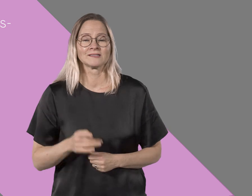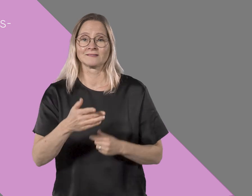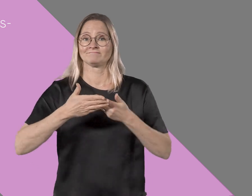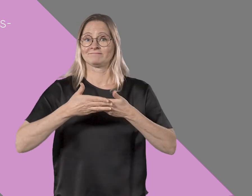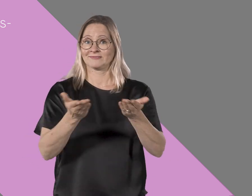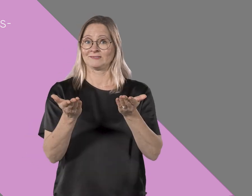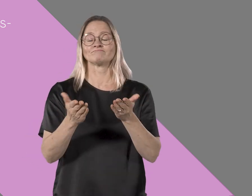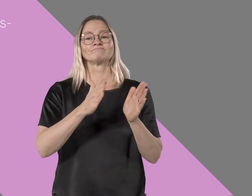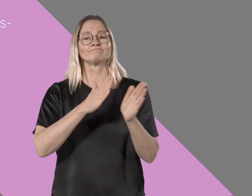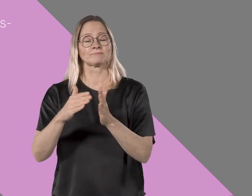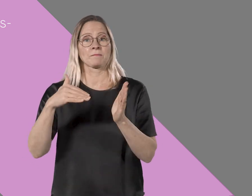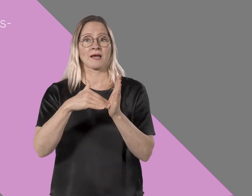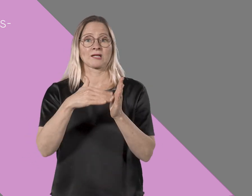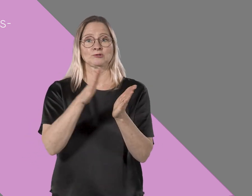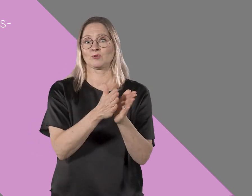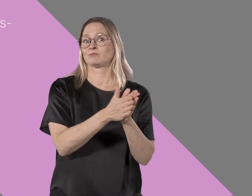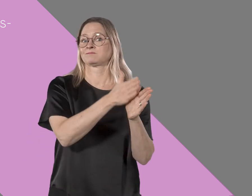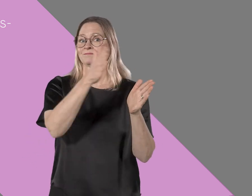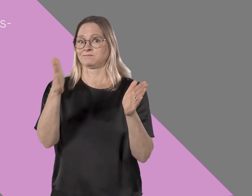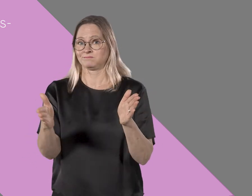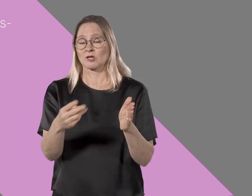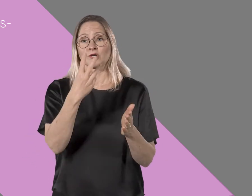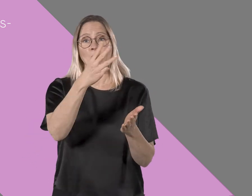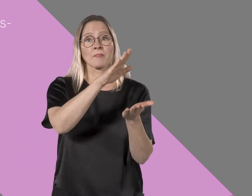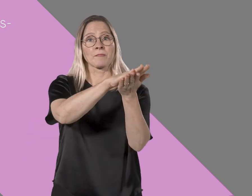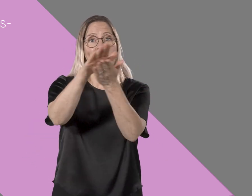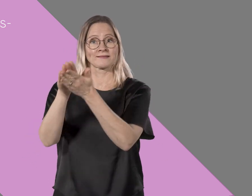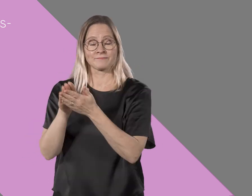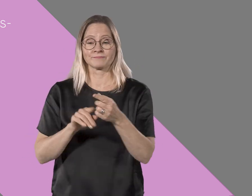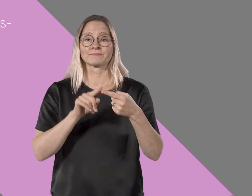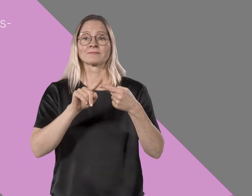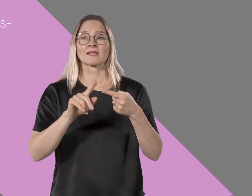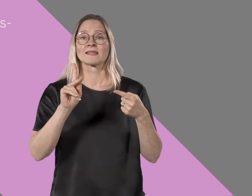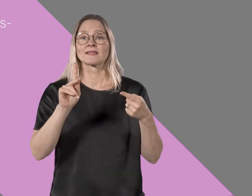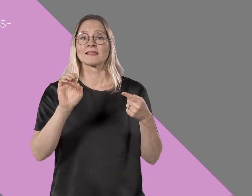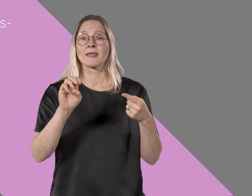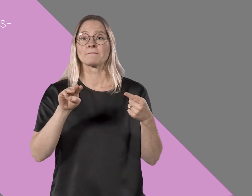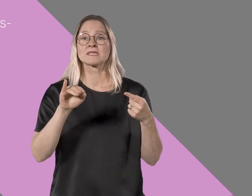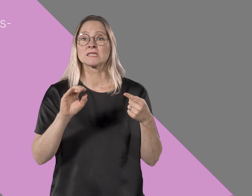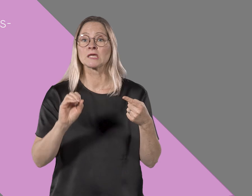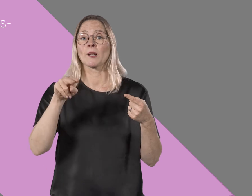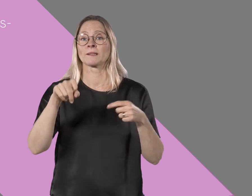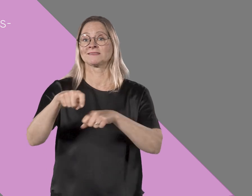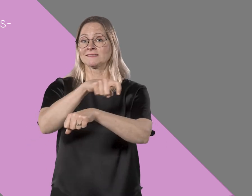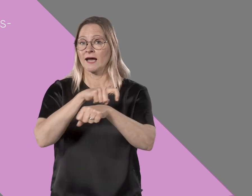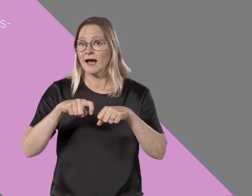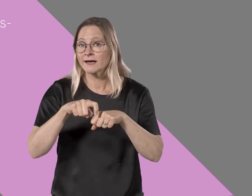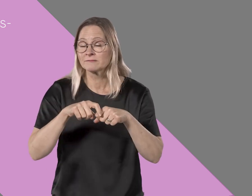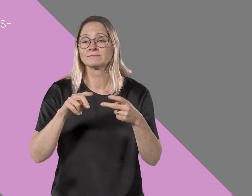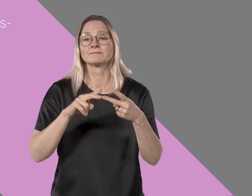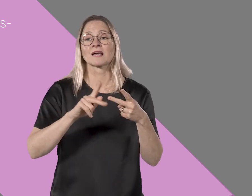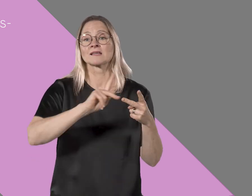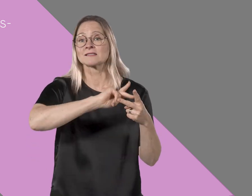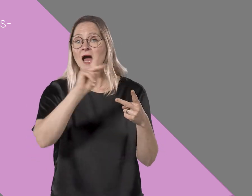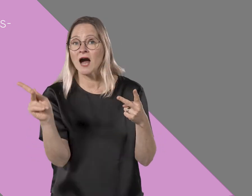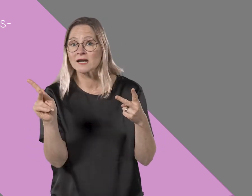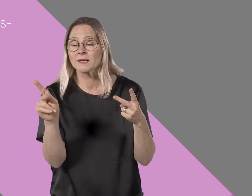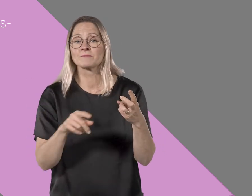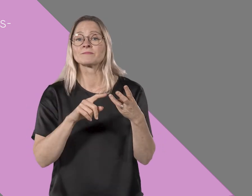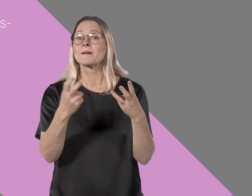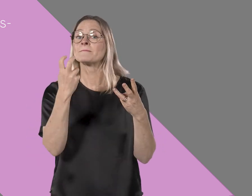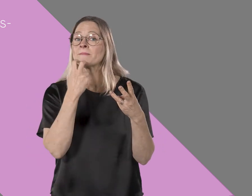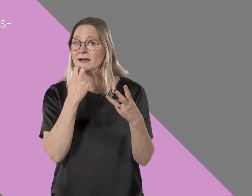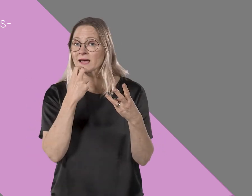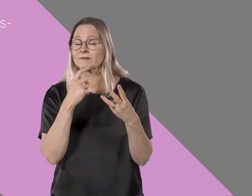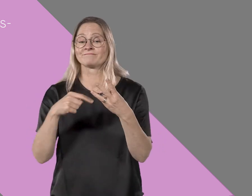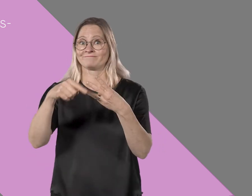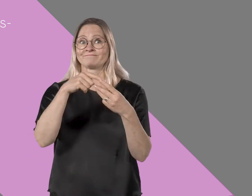Esitykset järjestetään Kemiönsaarella, Kaarinassa ja Paraisilla marraskuussa, -